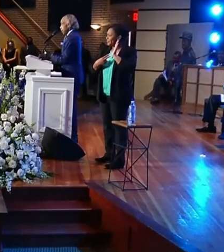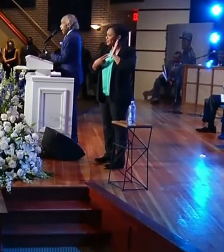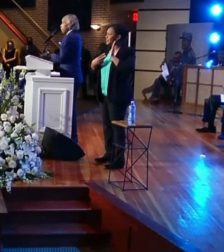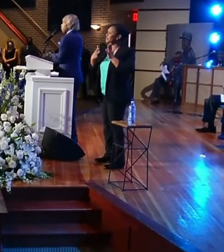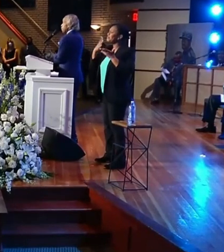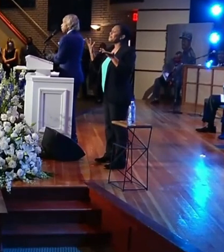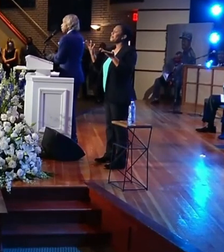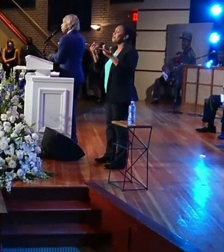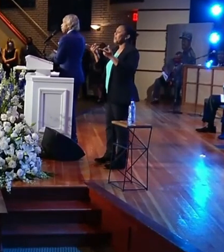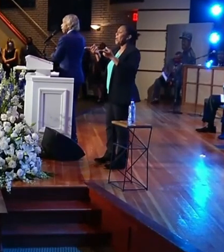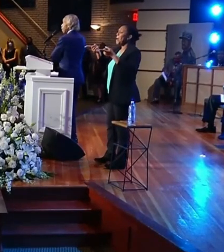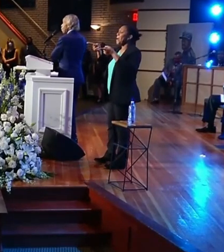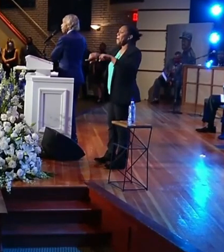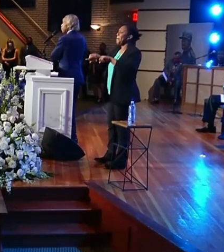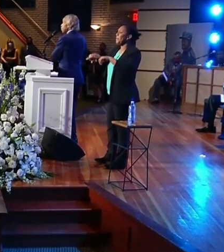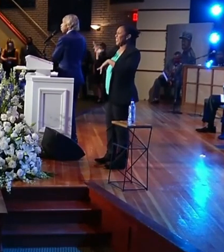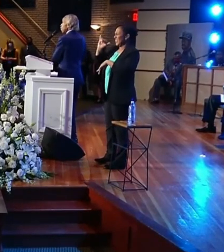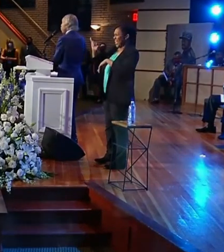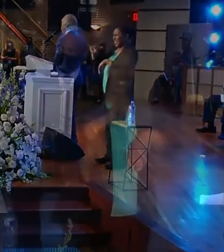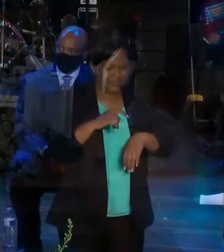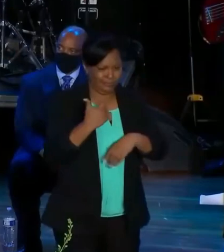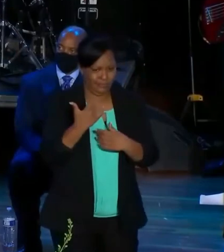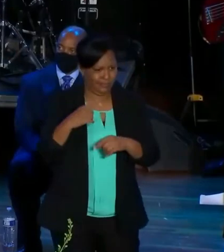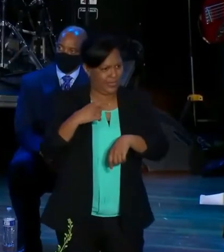Och min klocka stod fortfarande på sommartid, fel tid